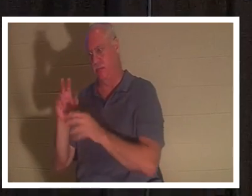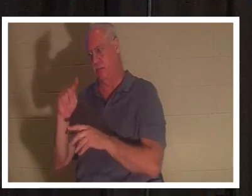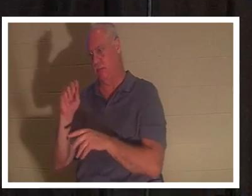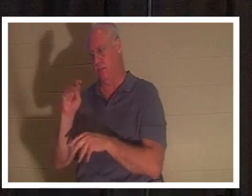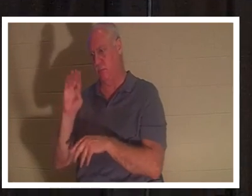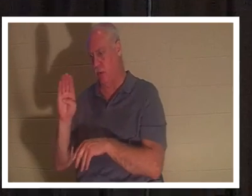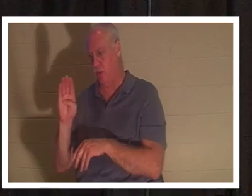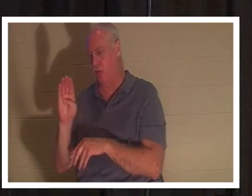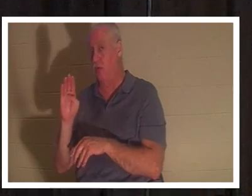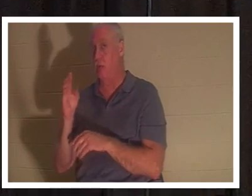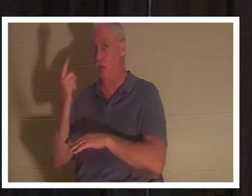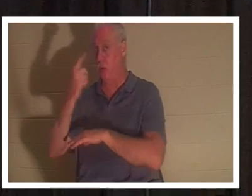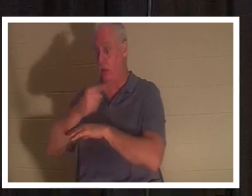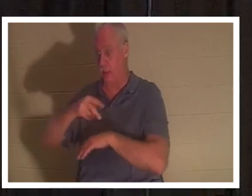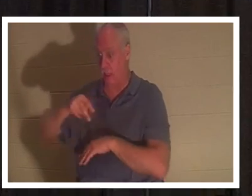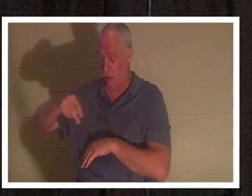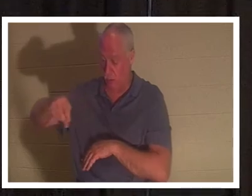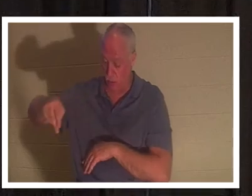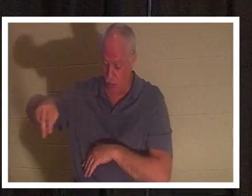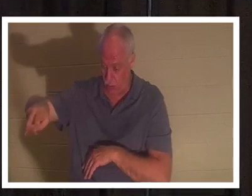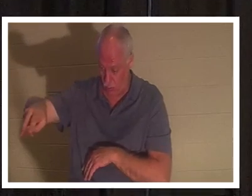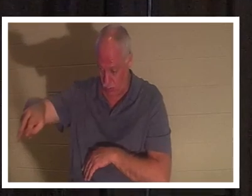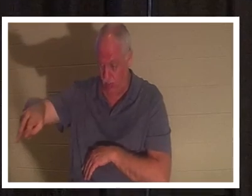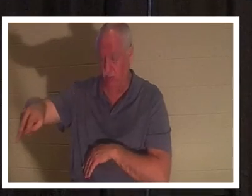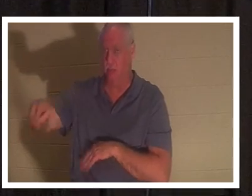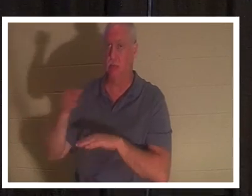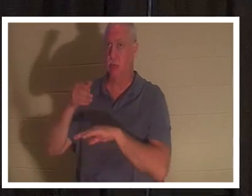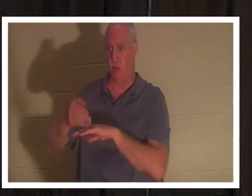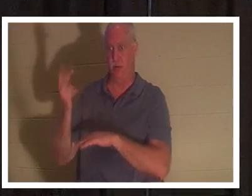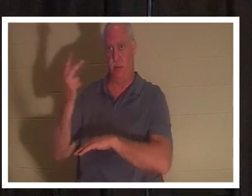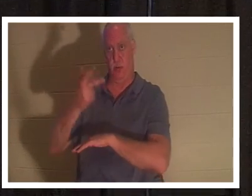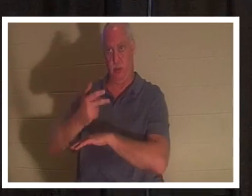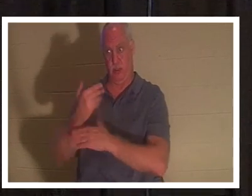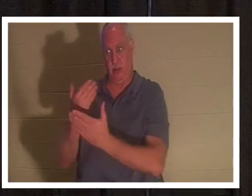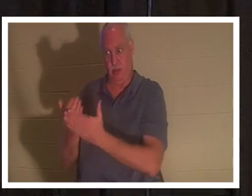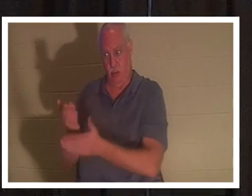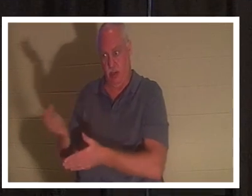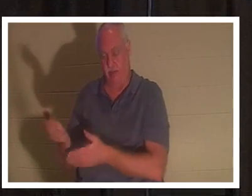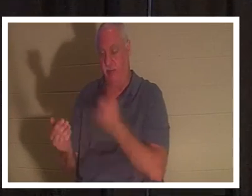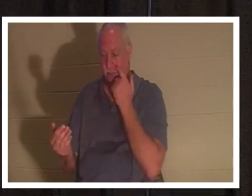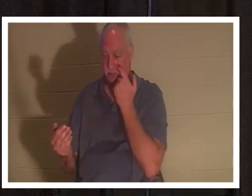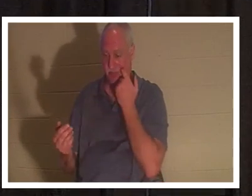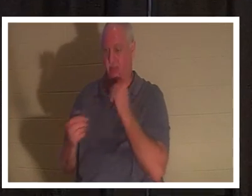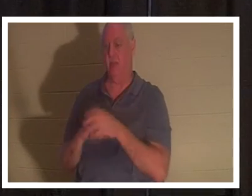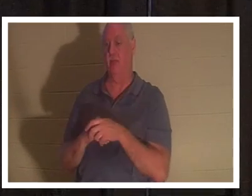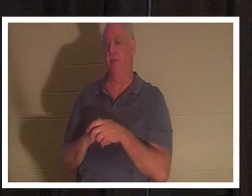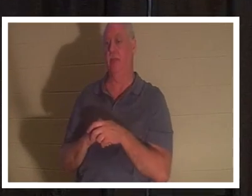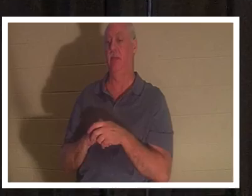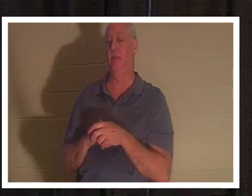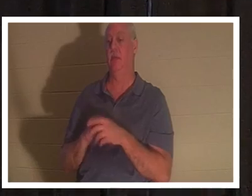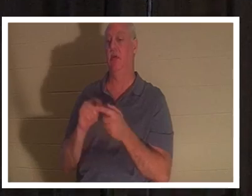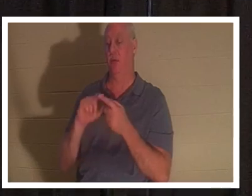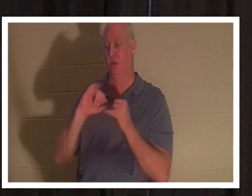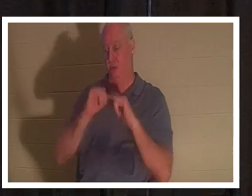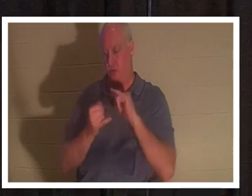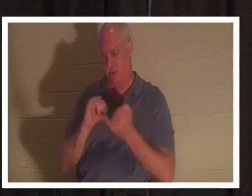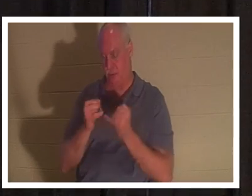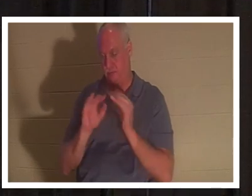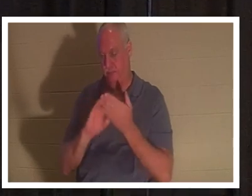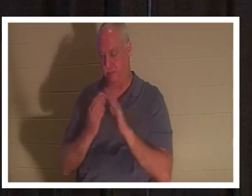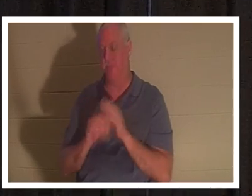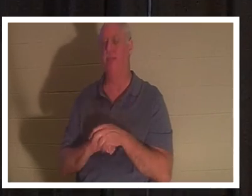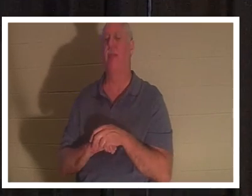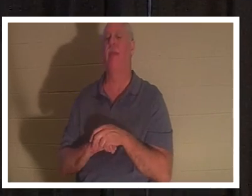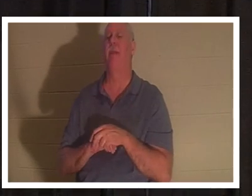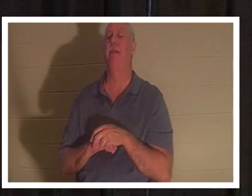hinauf von Bethabara, unten im Jordantal, hinauf nach Jerusalem. Warum hat